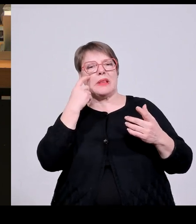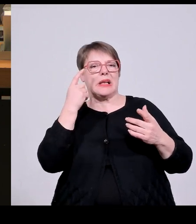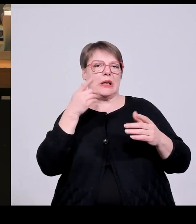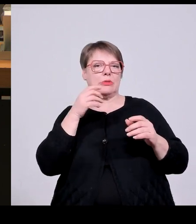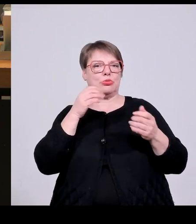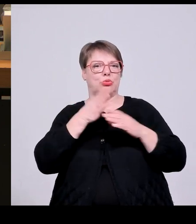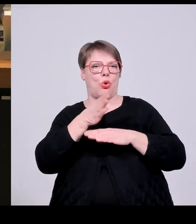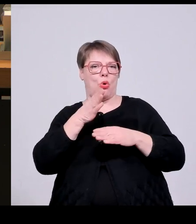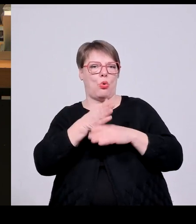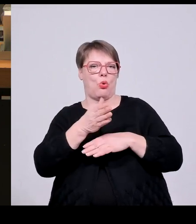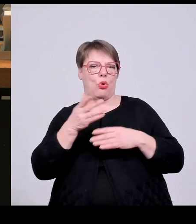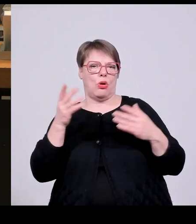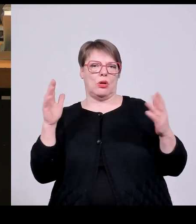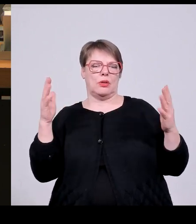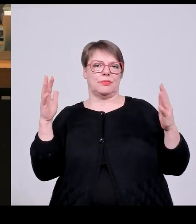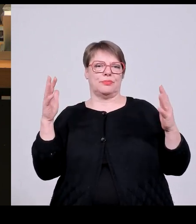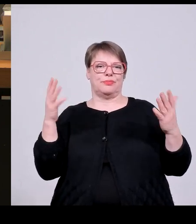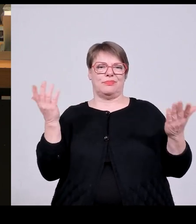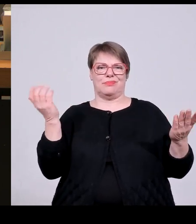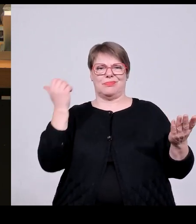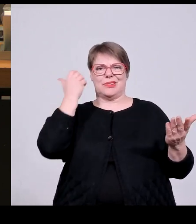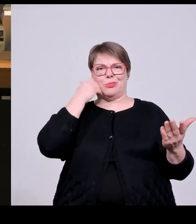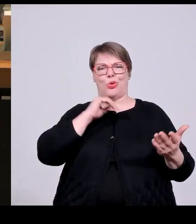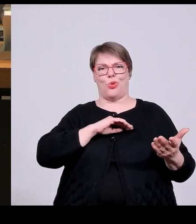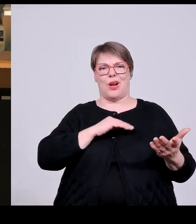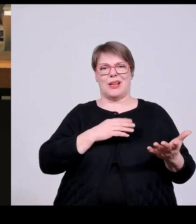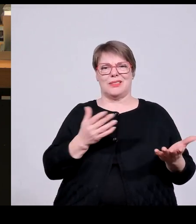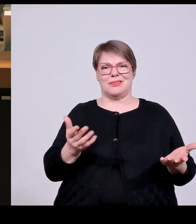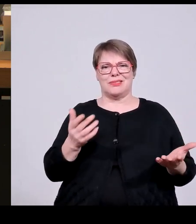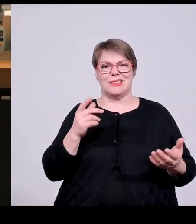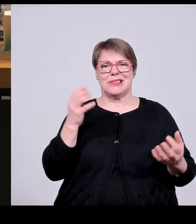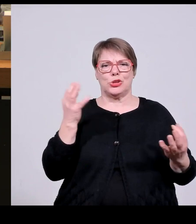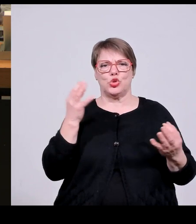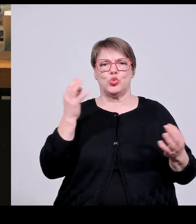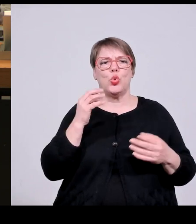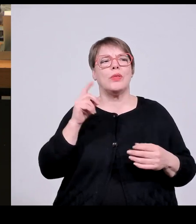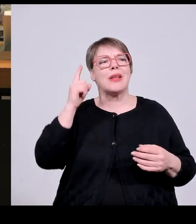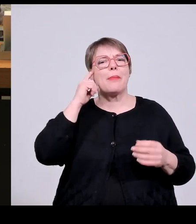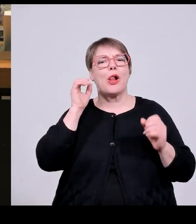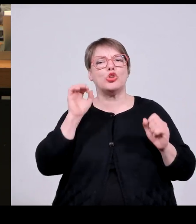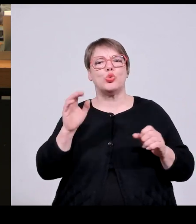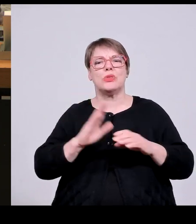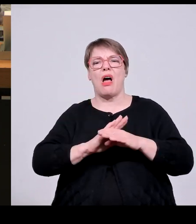zum Beispiel Solaranlage auf dem Roten Rathaus oder auch hier auf dem Abgeordnetenhaus machen dies deutlich.